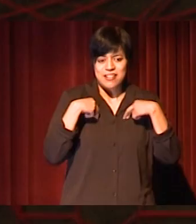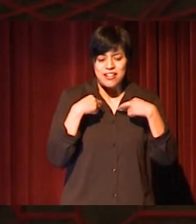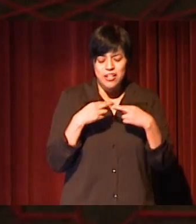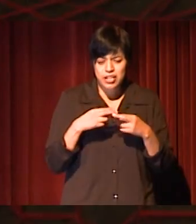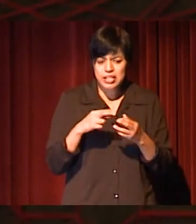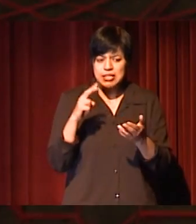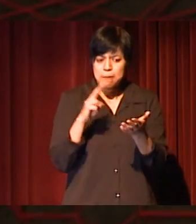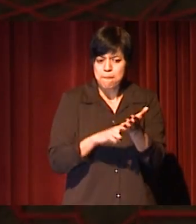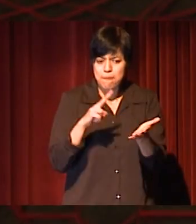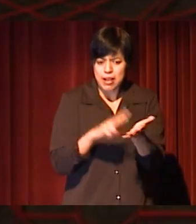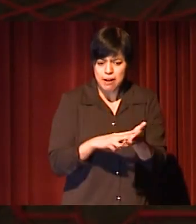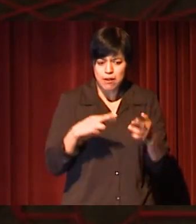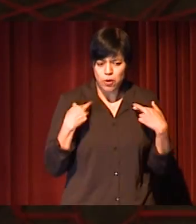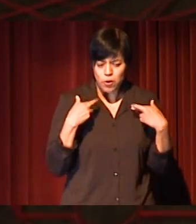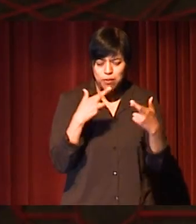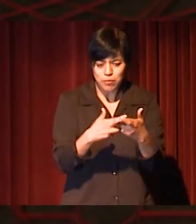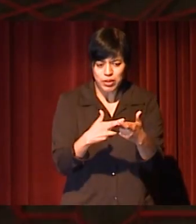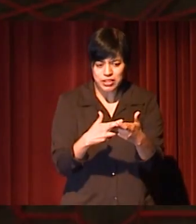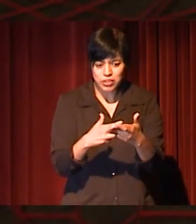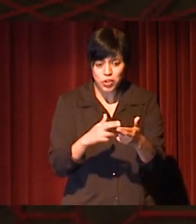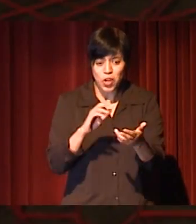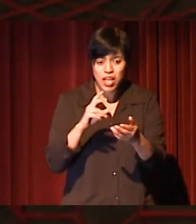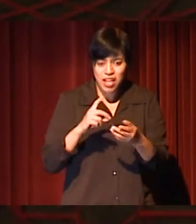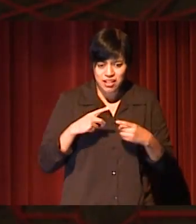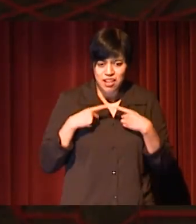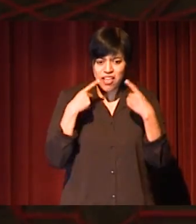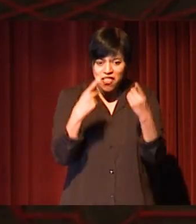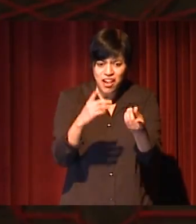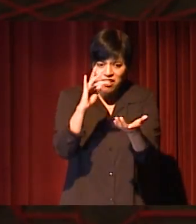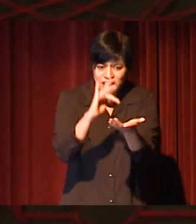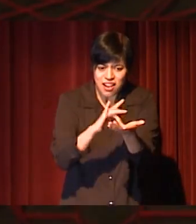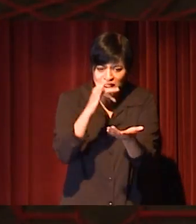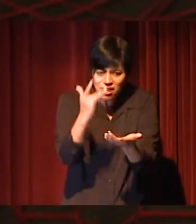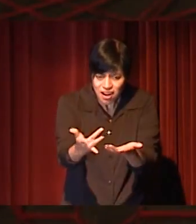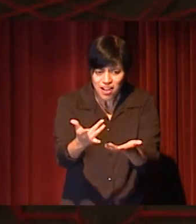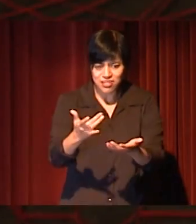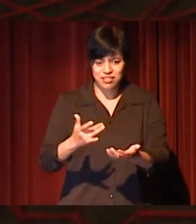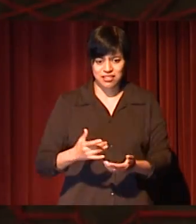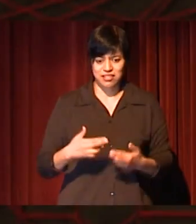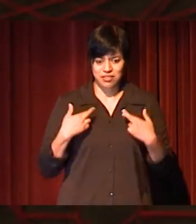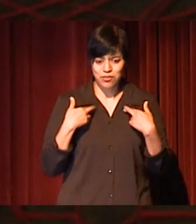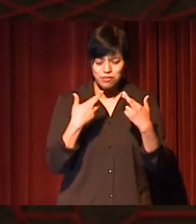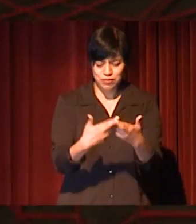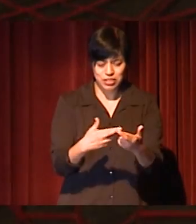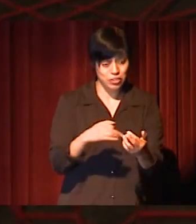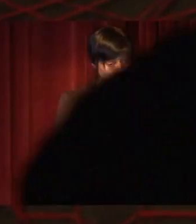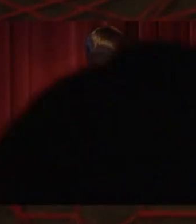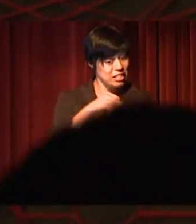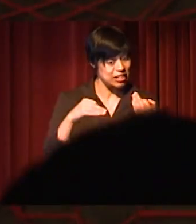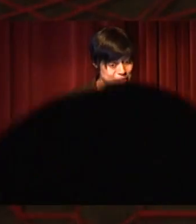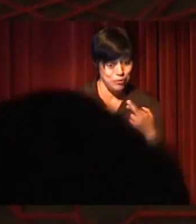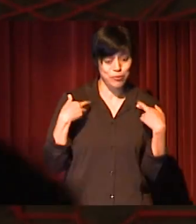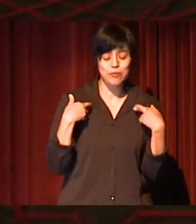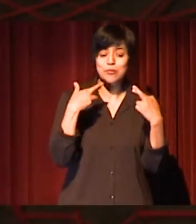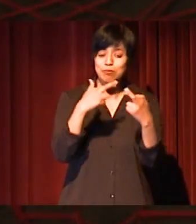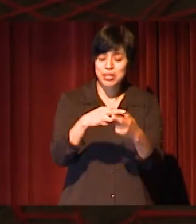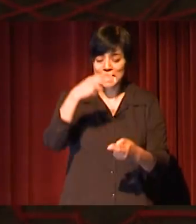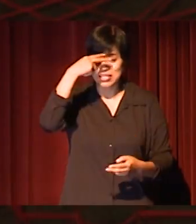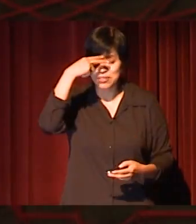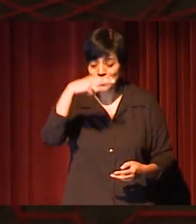Y empecemos con un gracias, un gracias lleno de admiración. Y a todos los maestros y maestras de México,